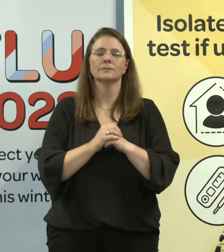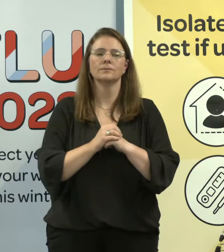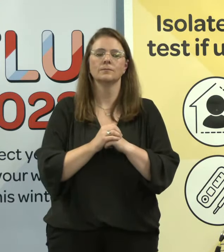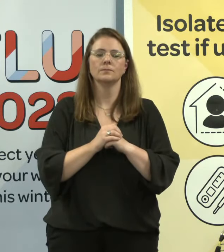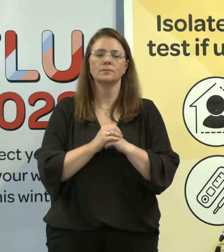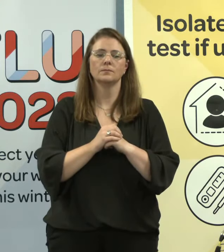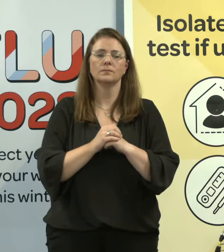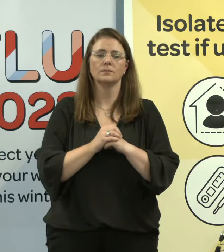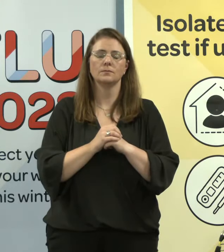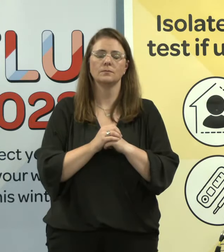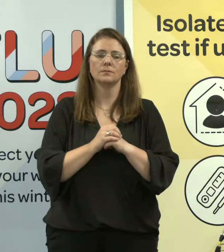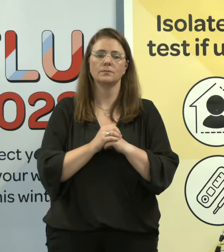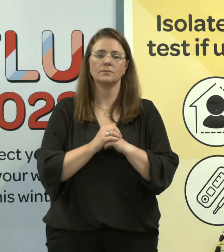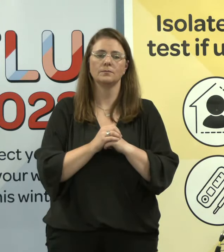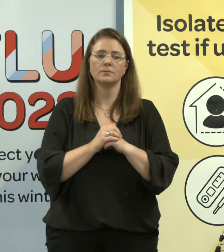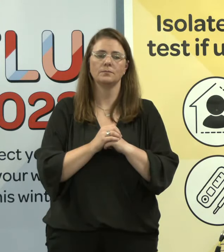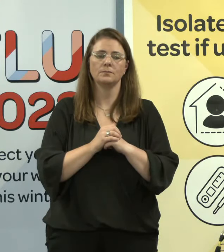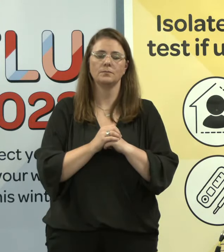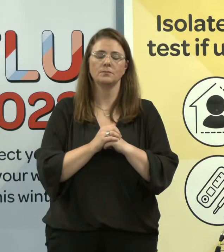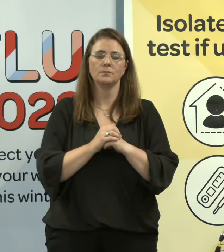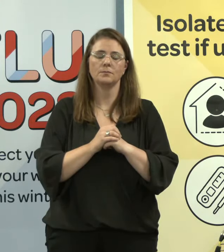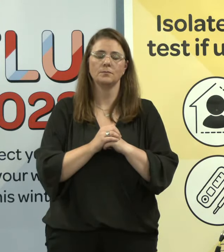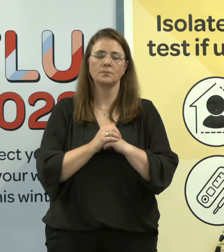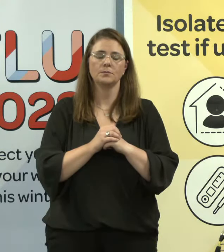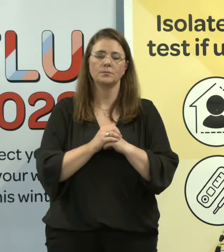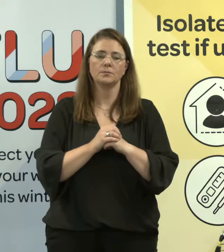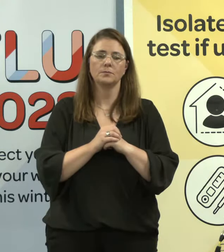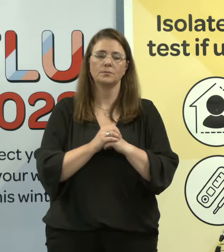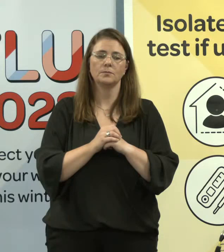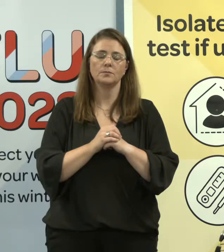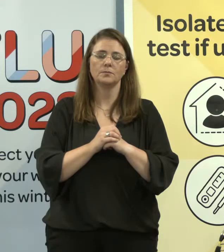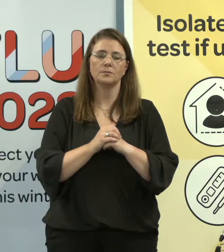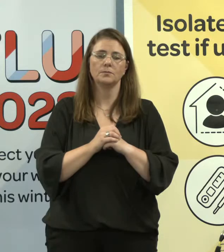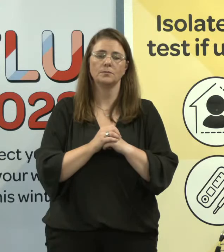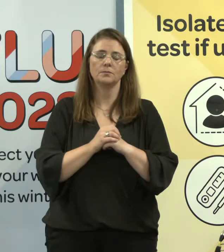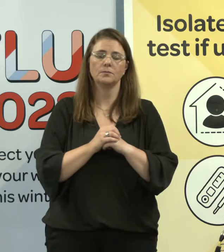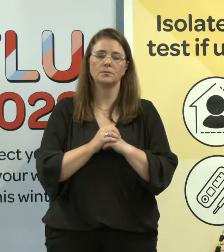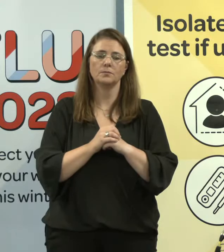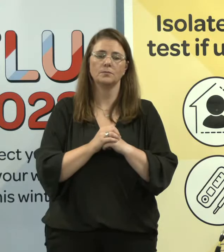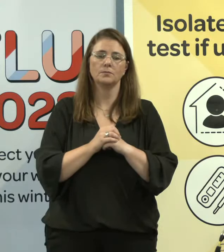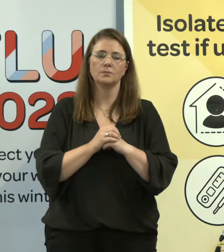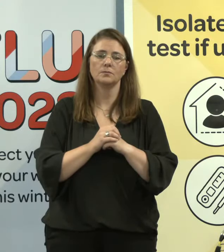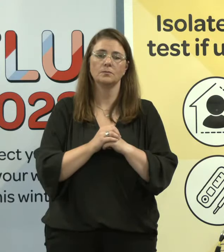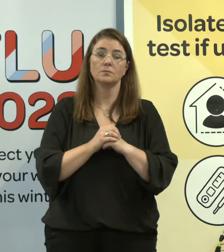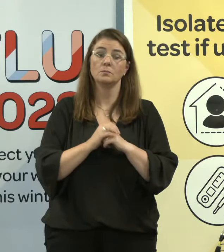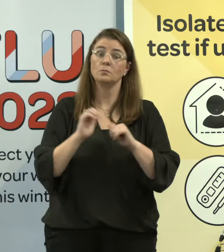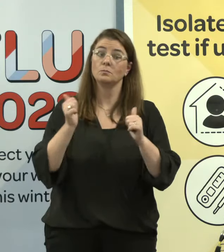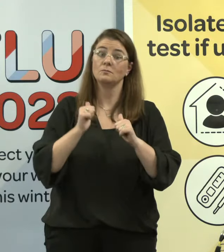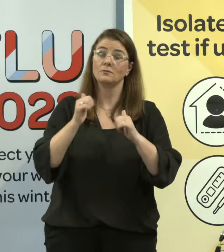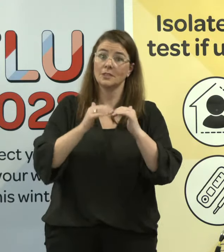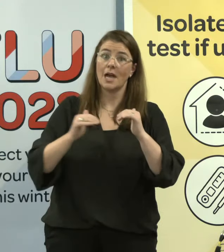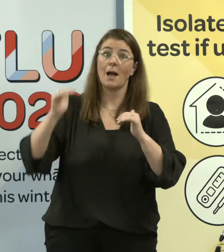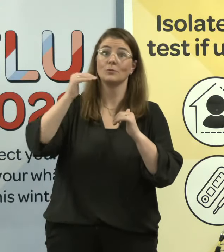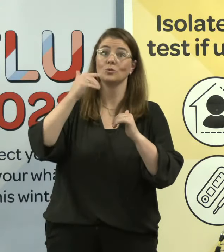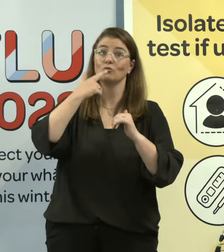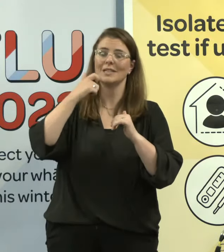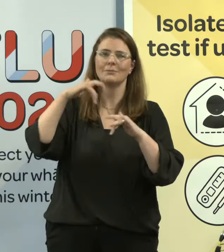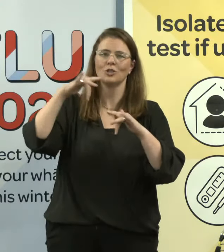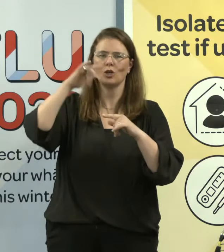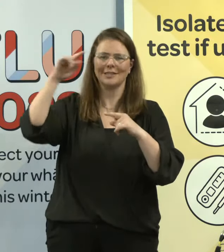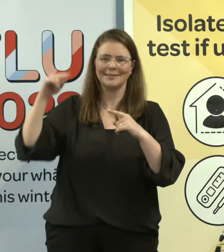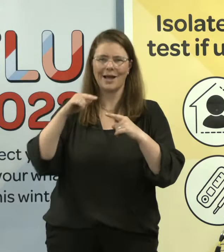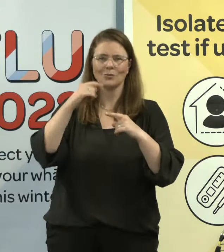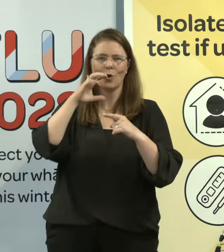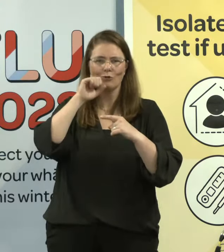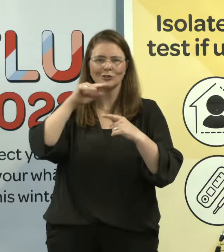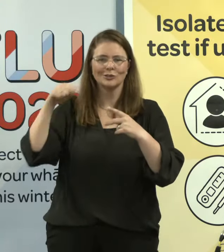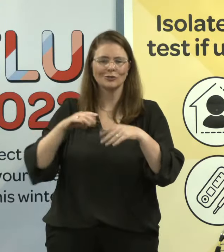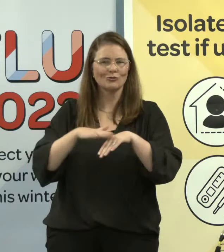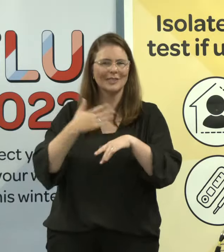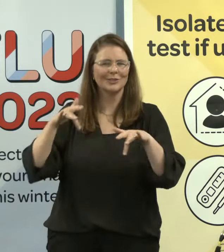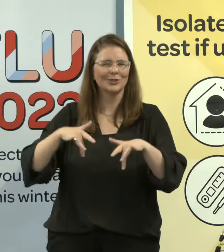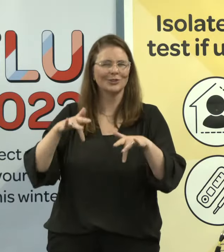neke i roto i nga tautuhinga me